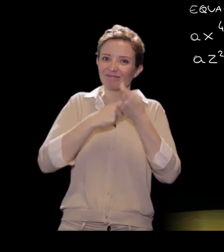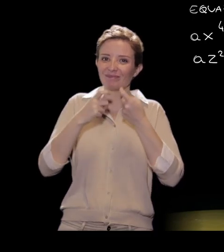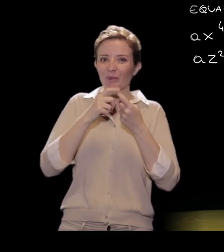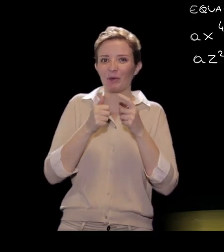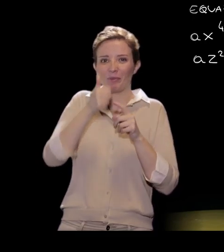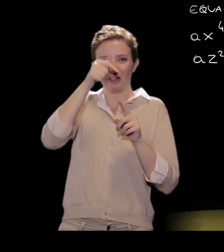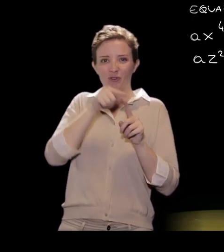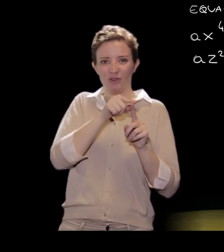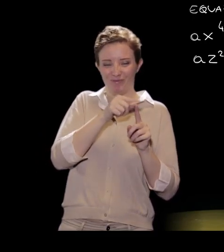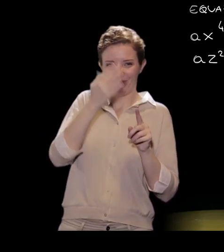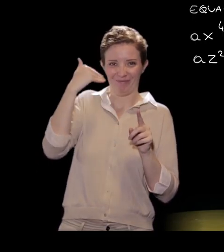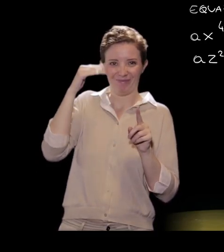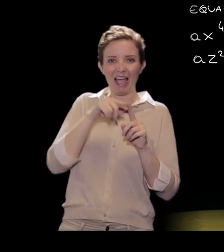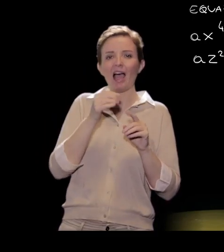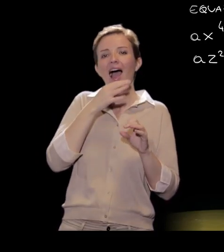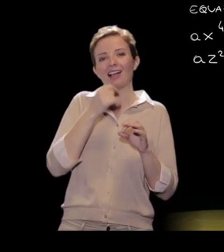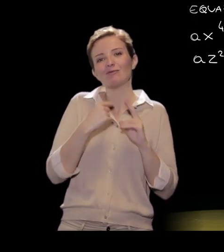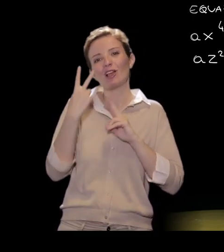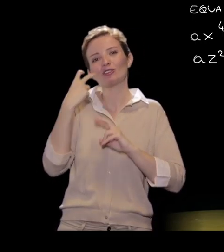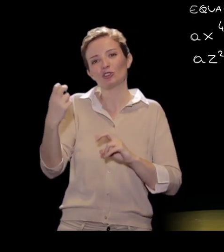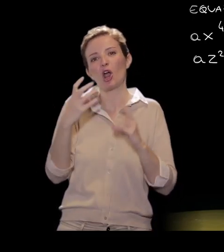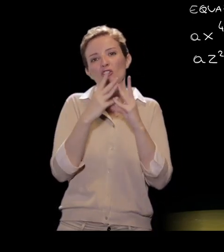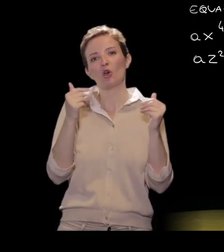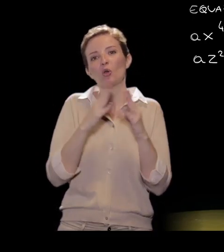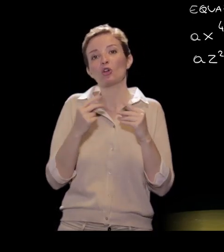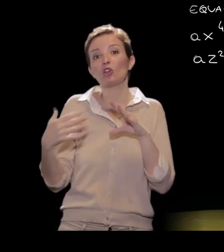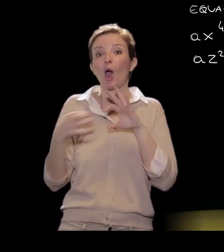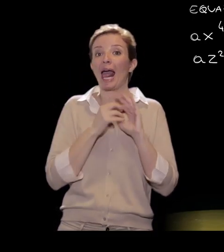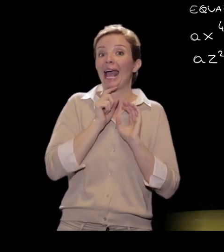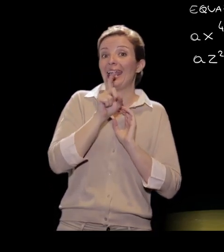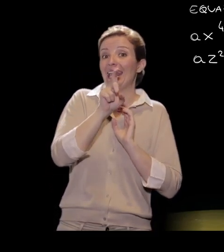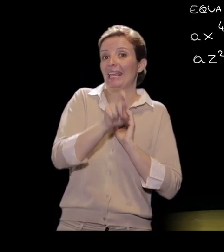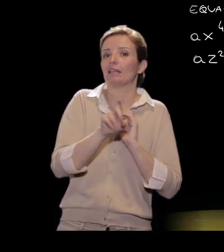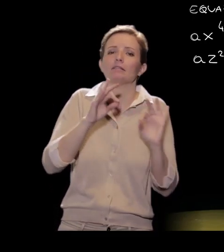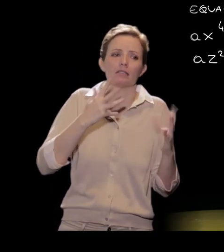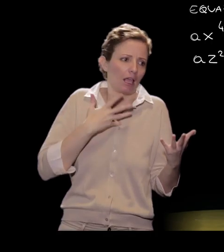e si andrà a ricavare le eventuali soluzioni in x. Se esistono, come sempre.